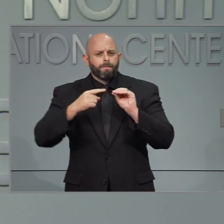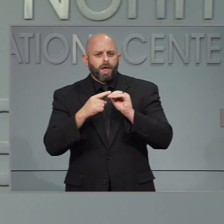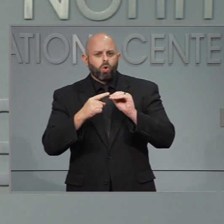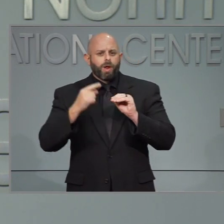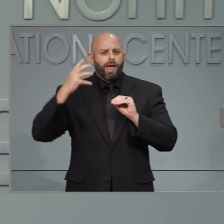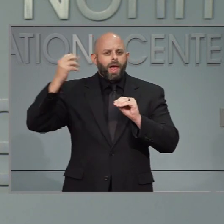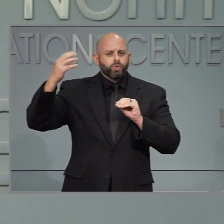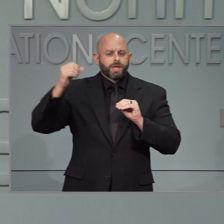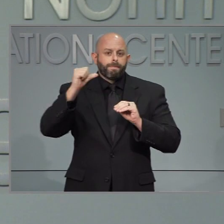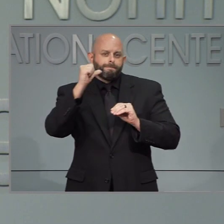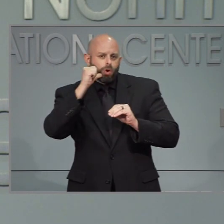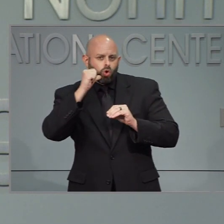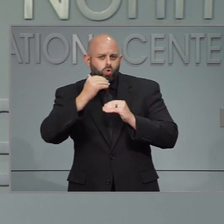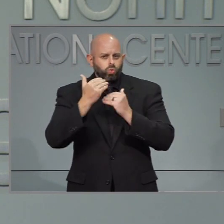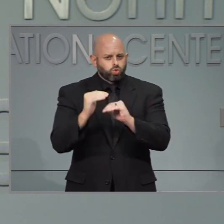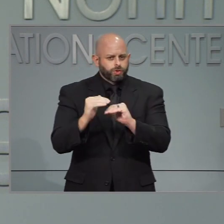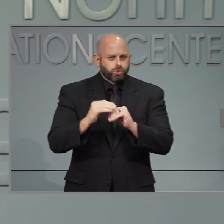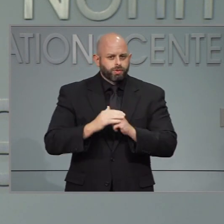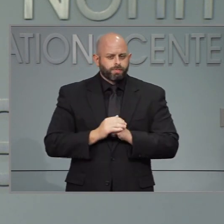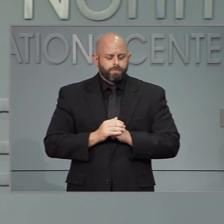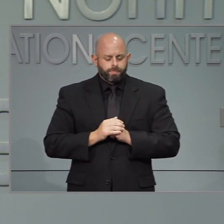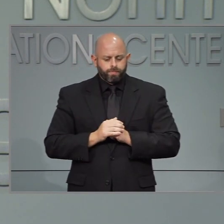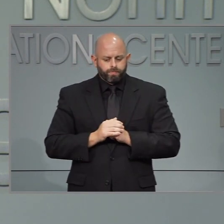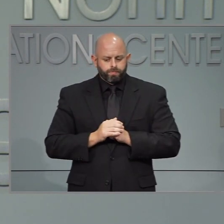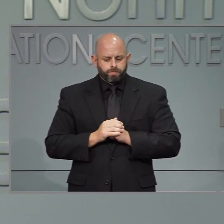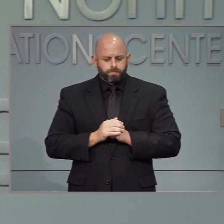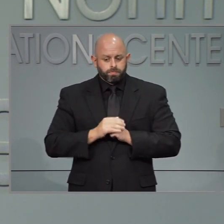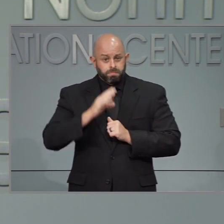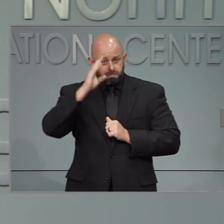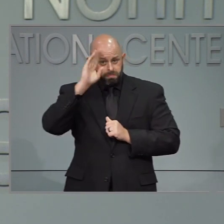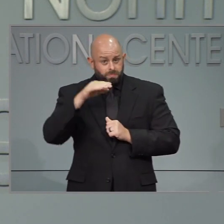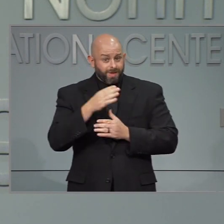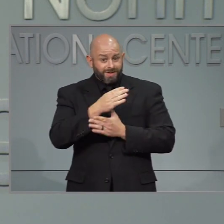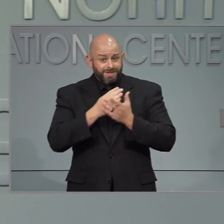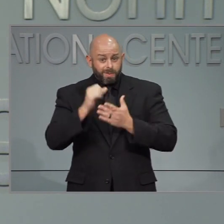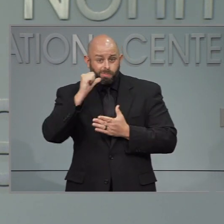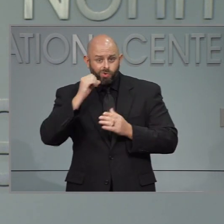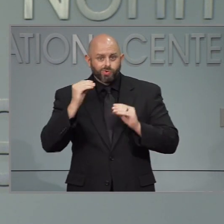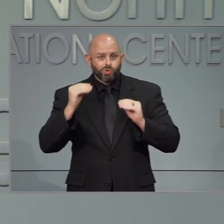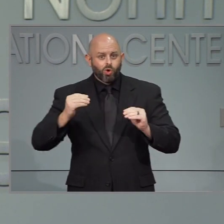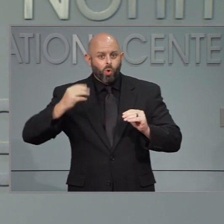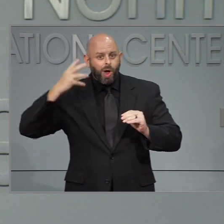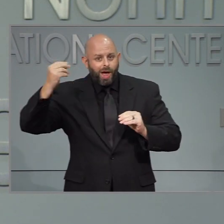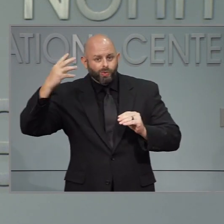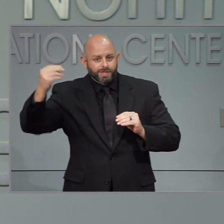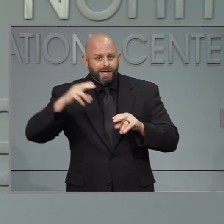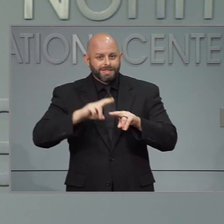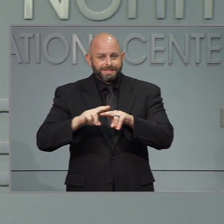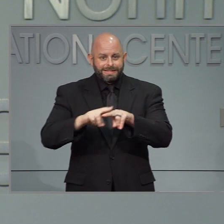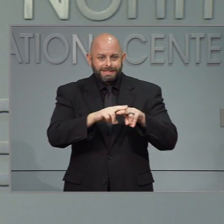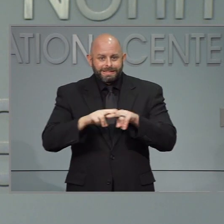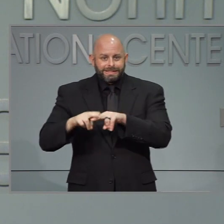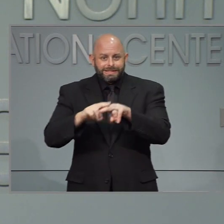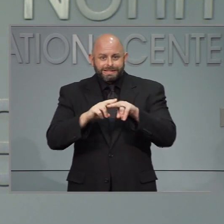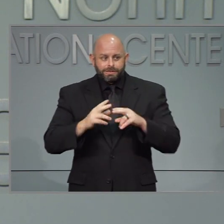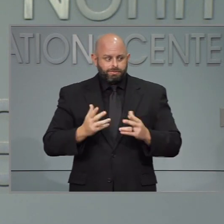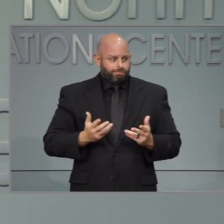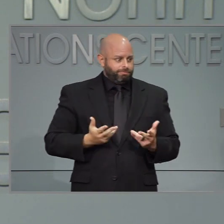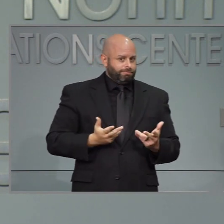quiero comprender las restricciones de bares al aire libre. Supongo que hay muchos bares que no tienen asientos afuera